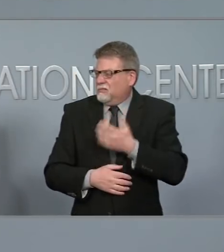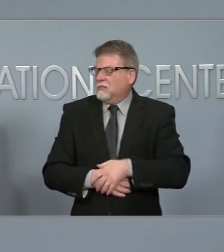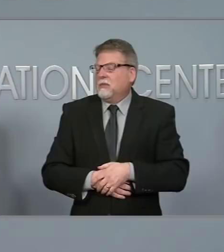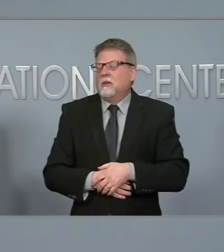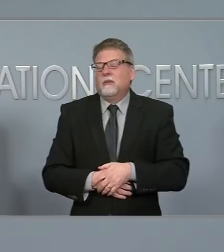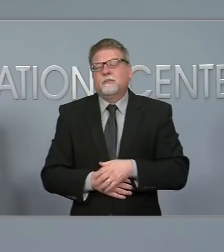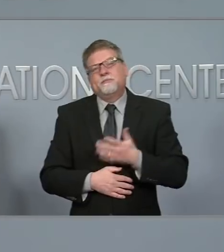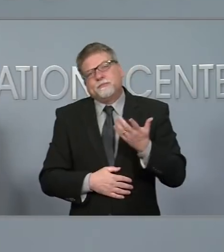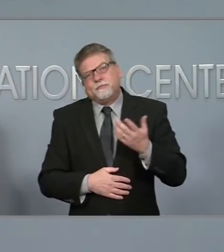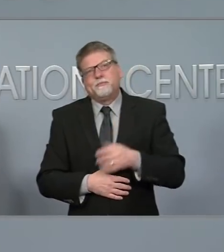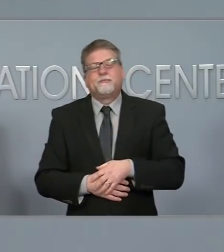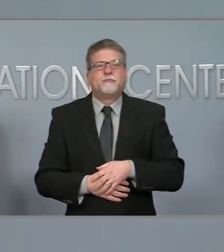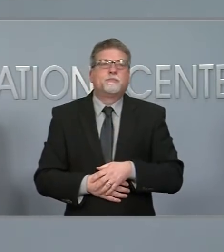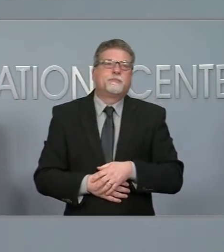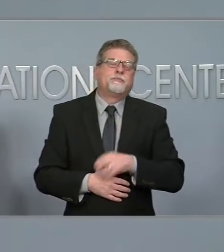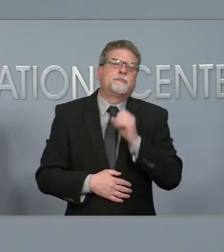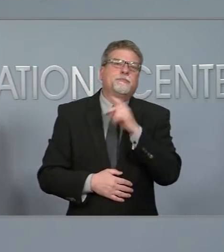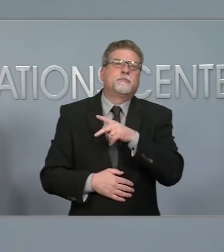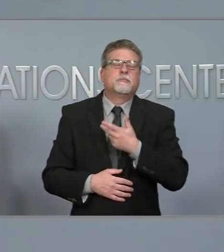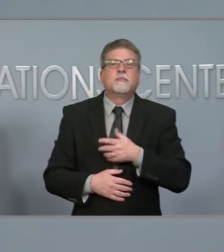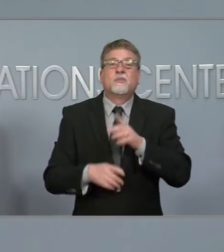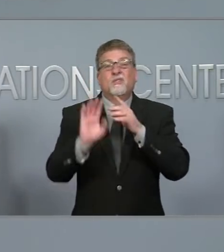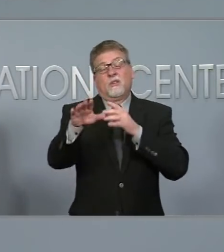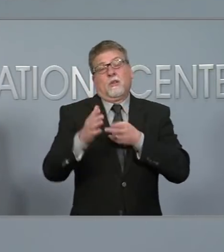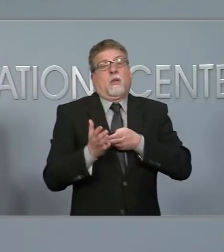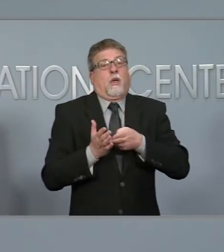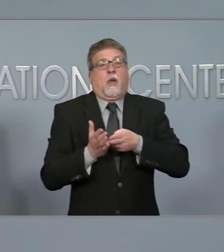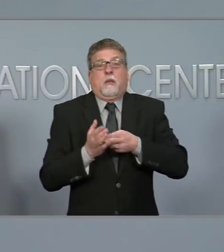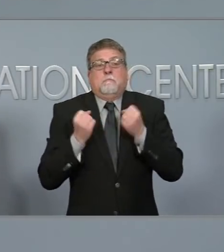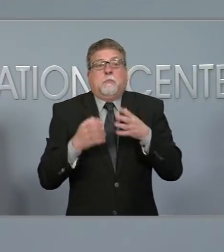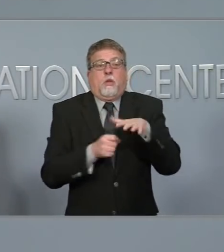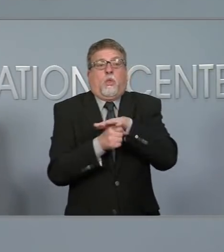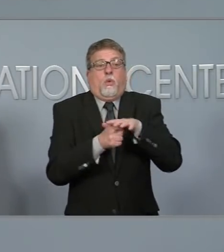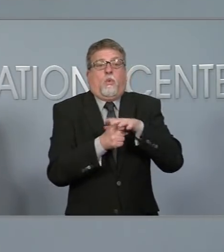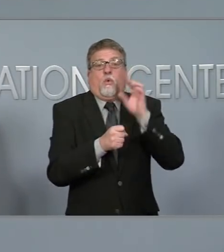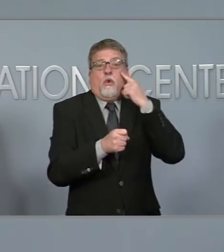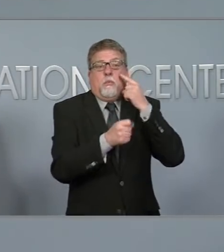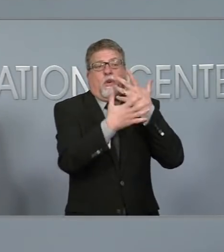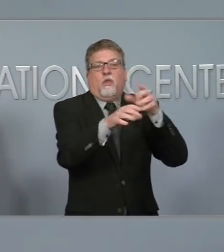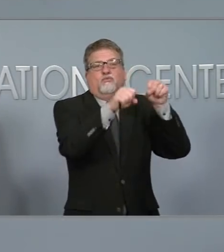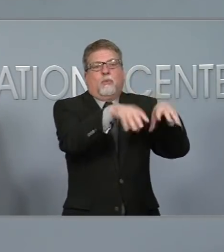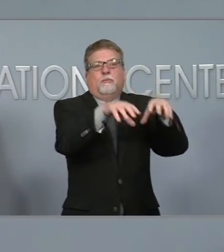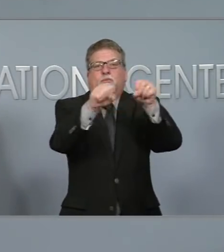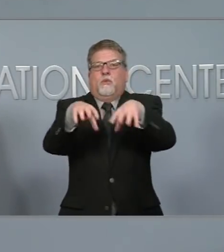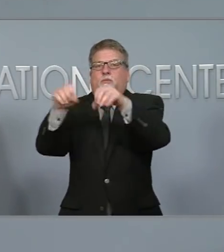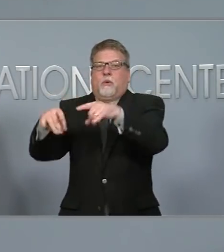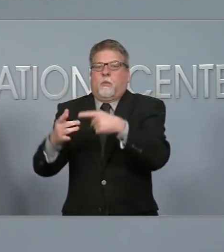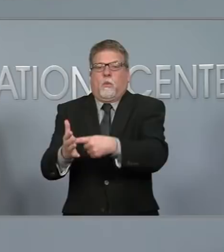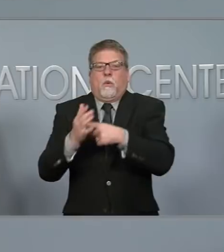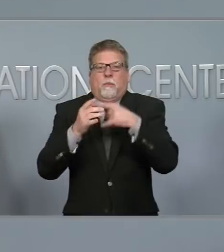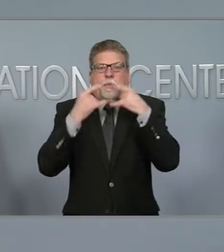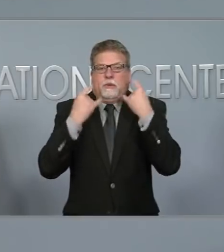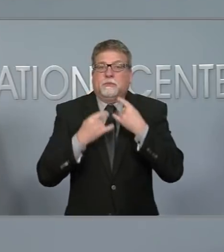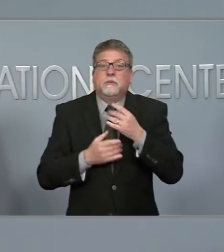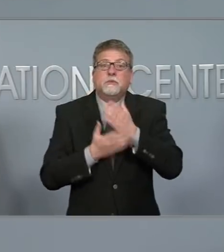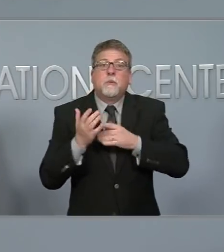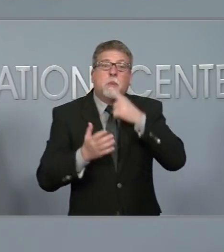está vacuna do it en el itinerario relacionado con esto van a poder hacer